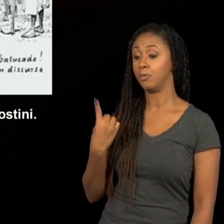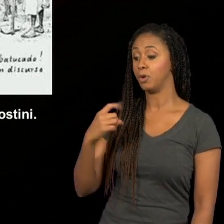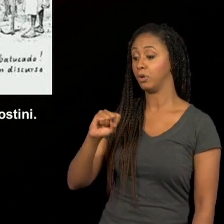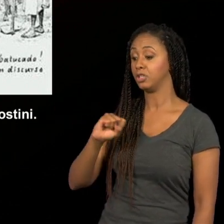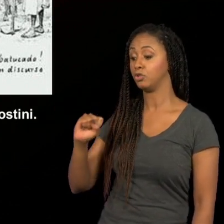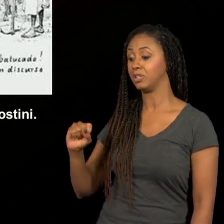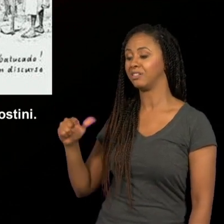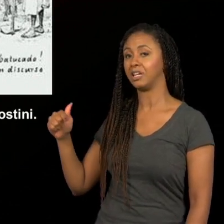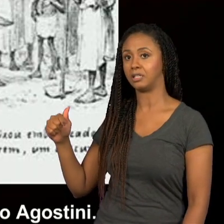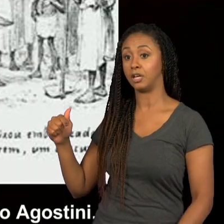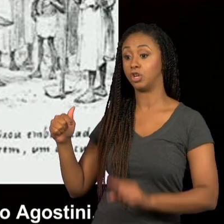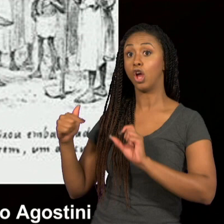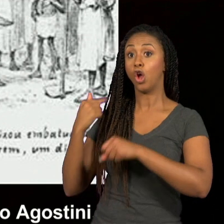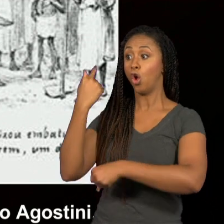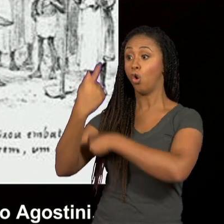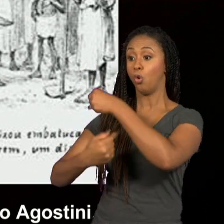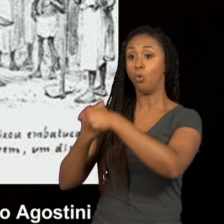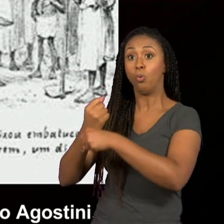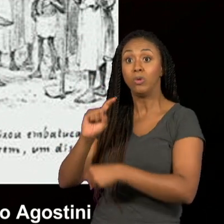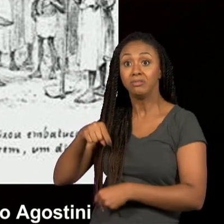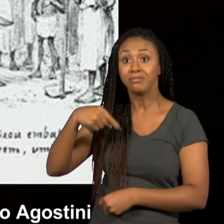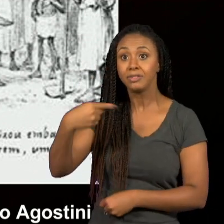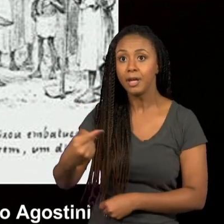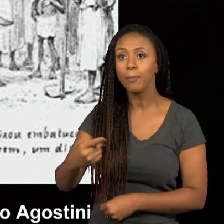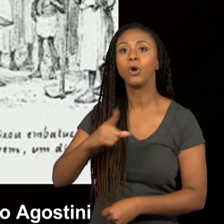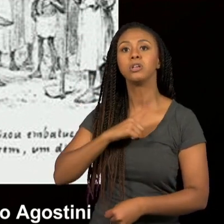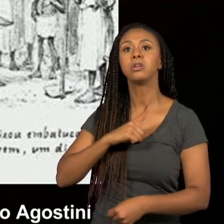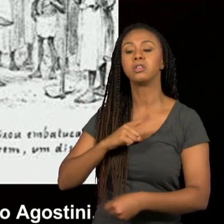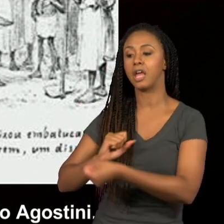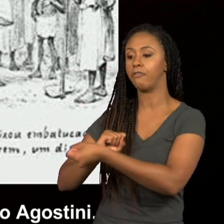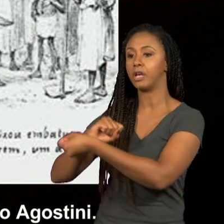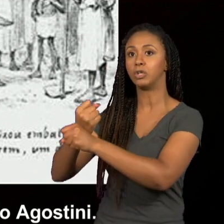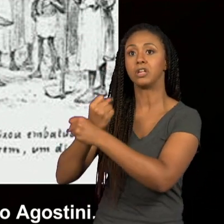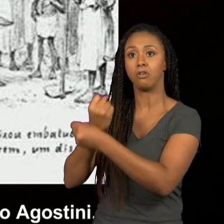NELA, NÓS PODEMOS PERCEBER QUE EXISTE UM GRUPO DE